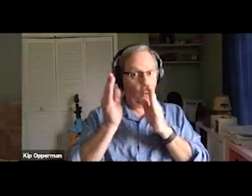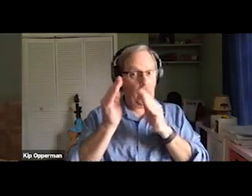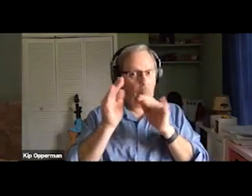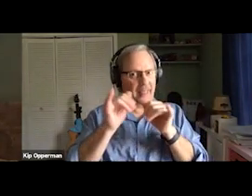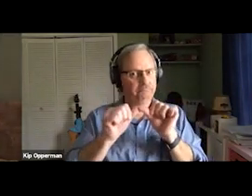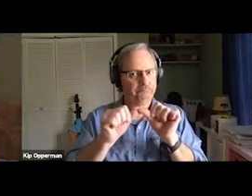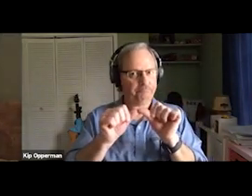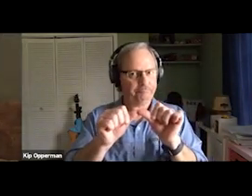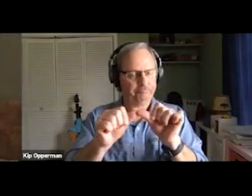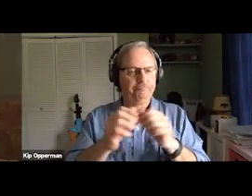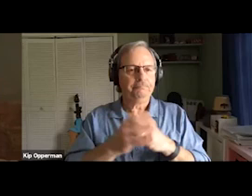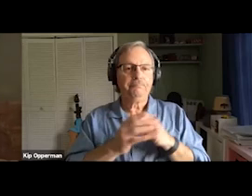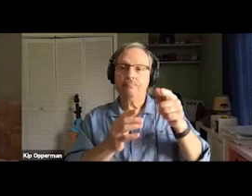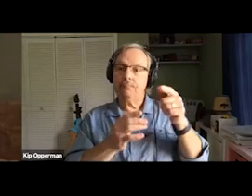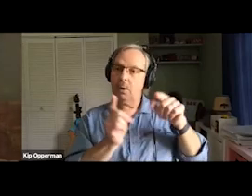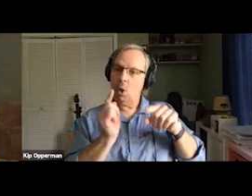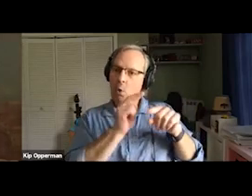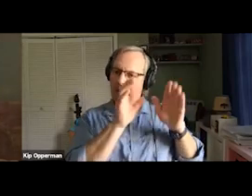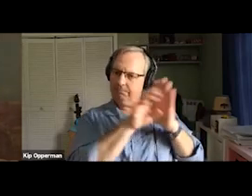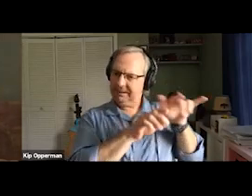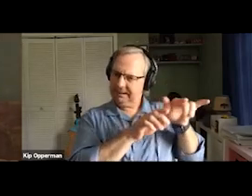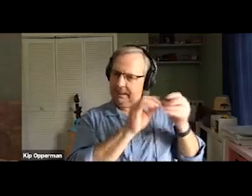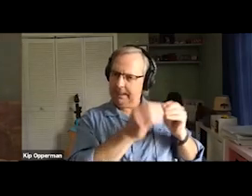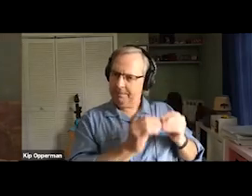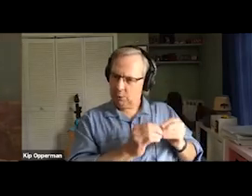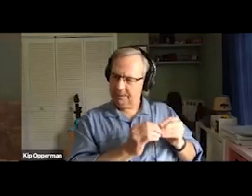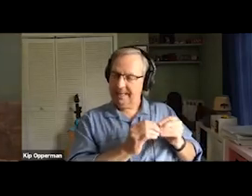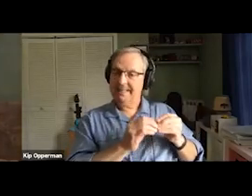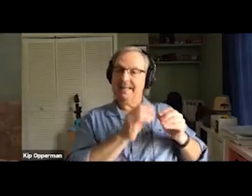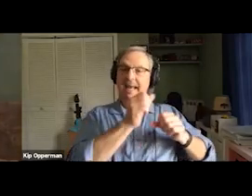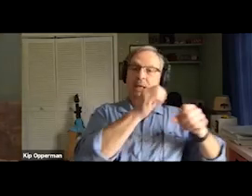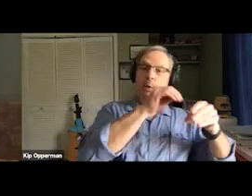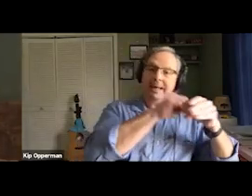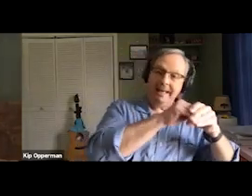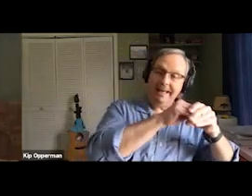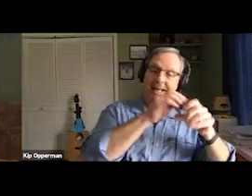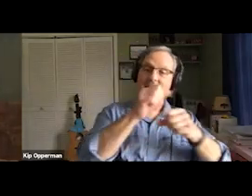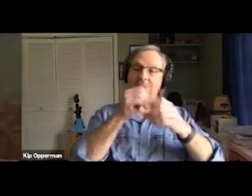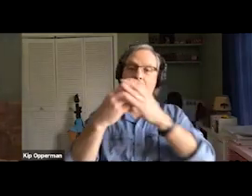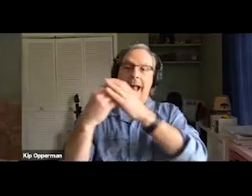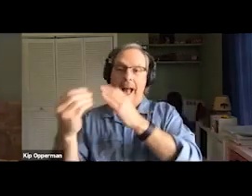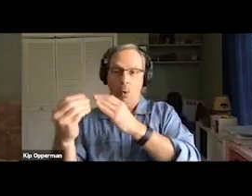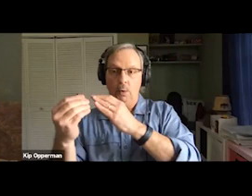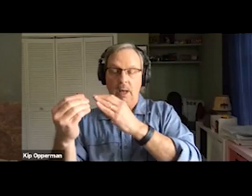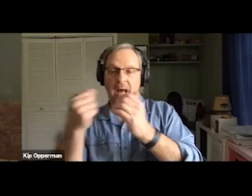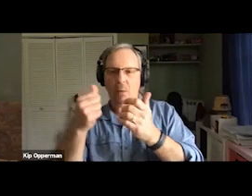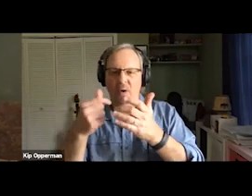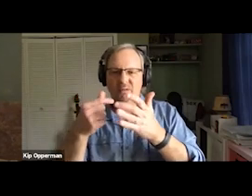Estos son algunos de esos números, y a la izquierda, estos son algunos de nuestros números de año tras año, que no me extenderé, pero a la derecha están algunos de los números